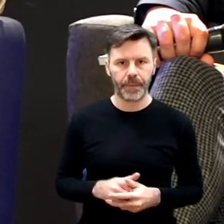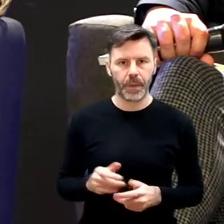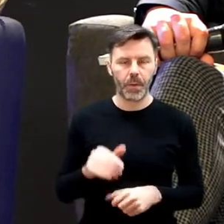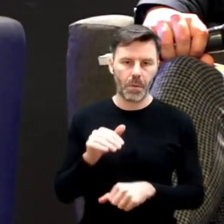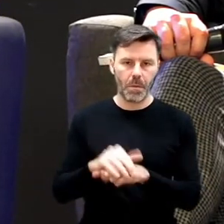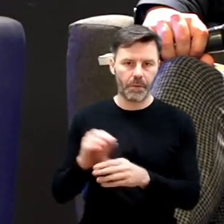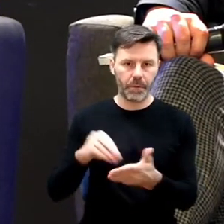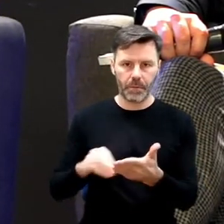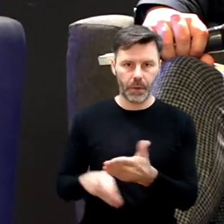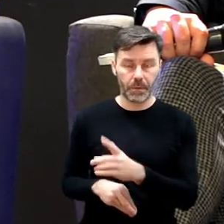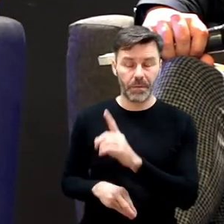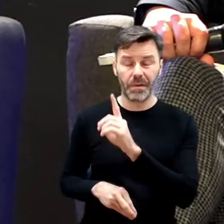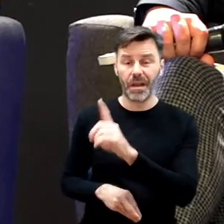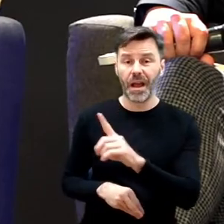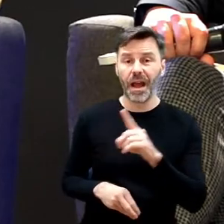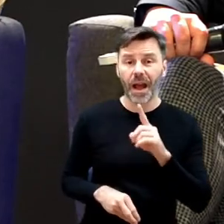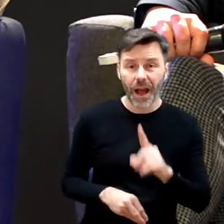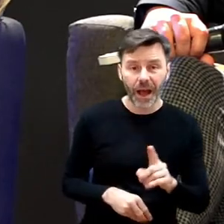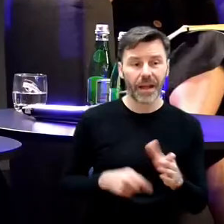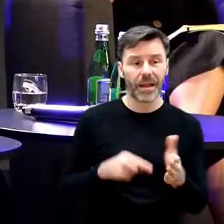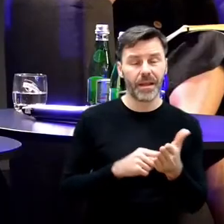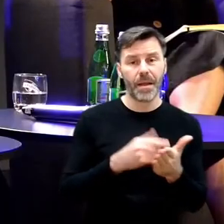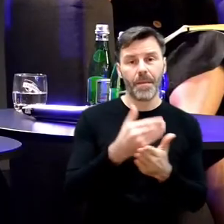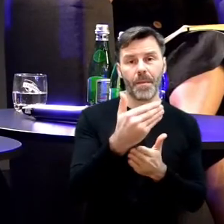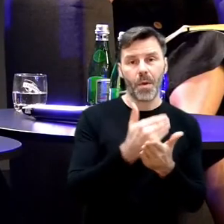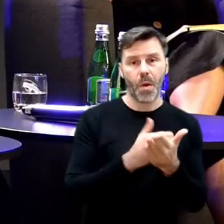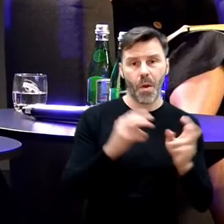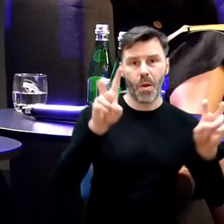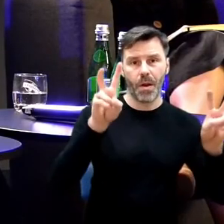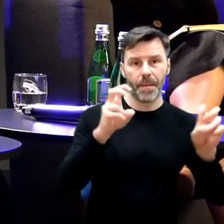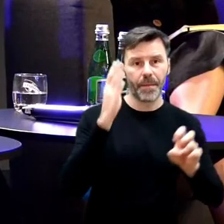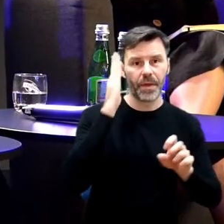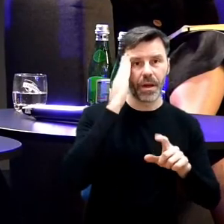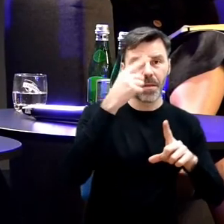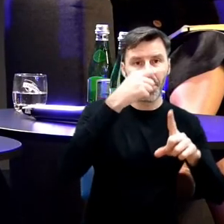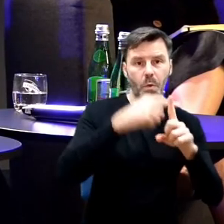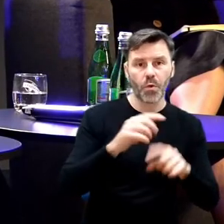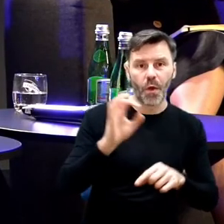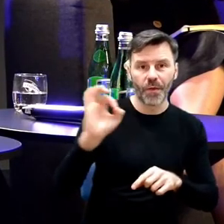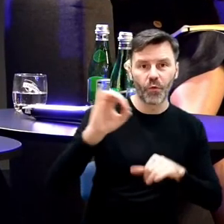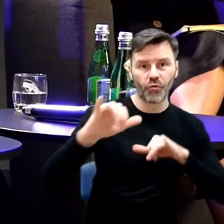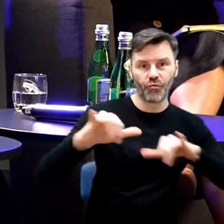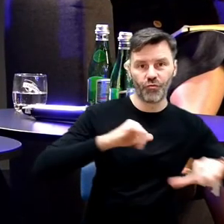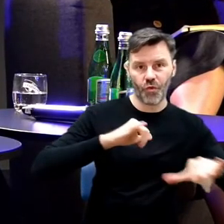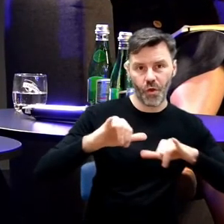Ale Mieszkanie+ jest programem rządowym. No to nie może mi Pan mówić, że jesteście